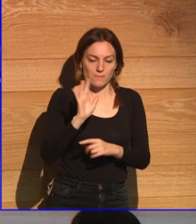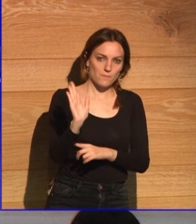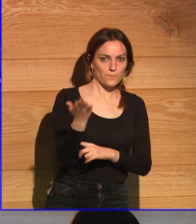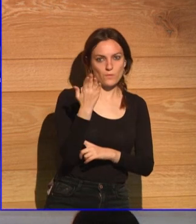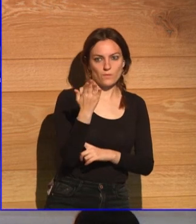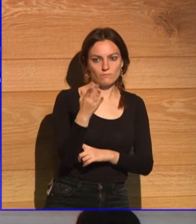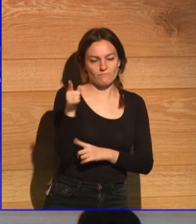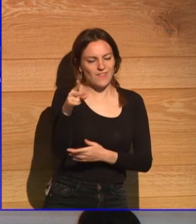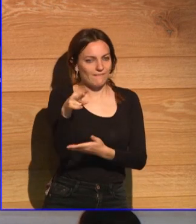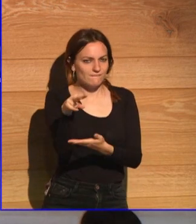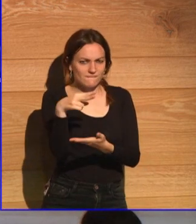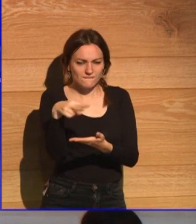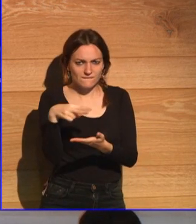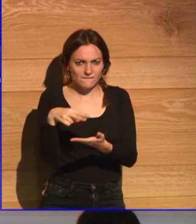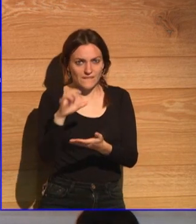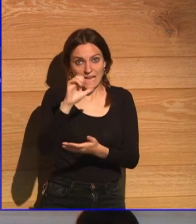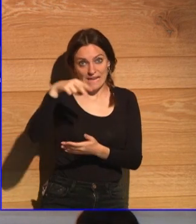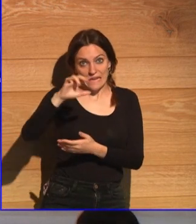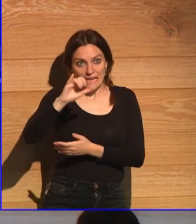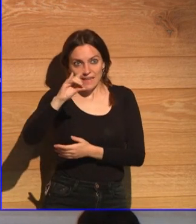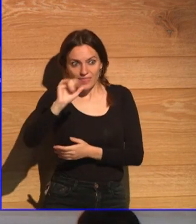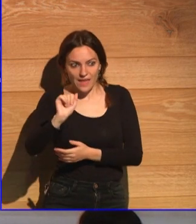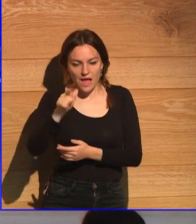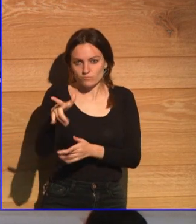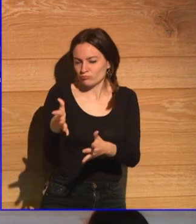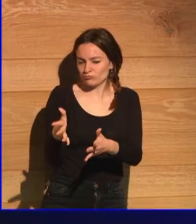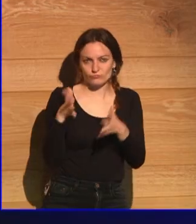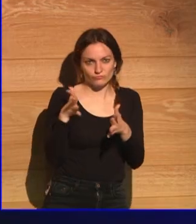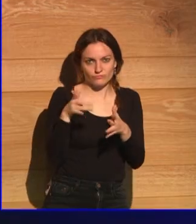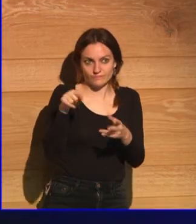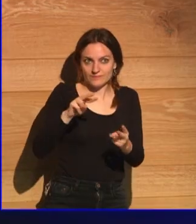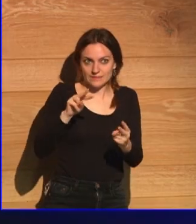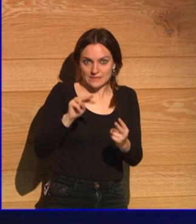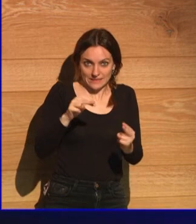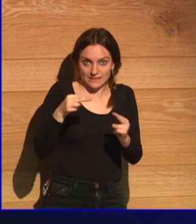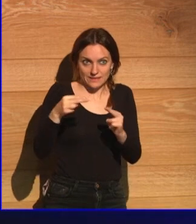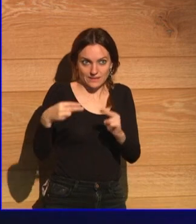lectora de la Eneida, en la traducción de Agustín García Calvo.